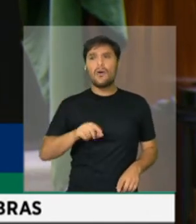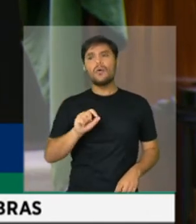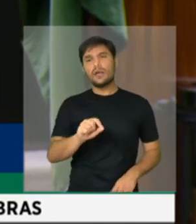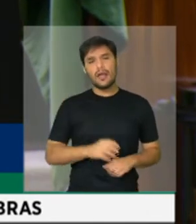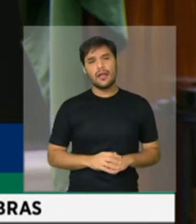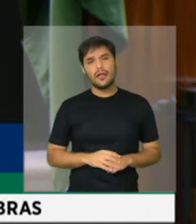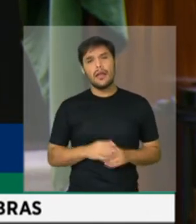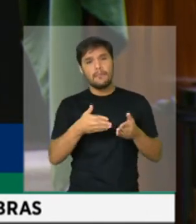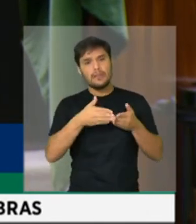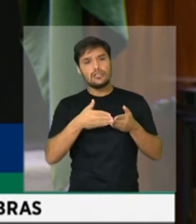TEMOS OUTRA MEDIDA A NÃO SER PEDIR EXATAMENTE QUE NÃO HAJA